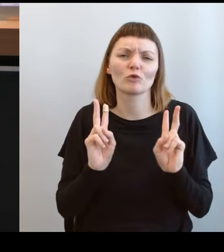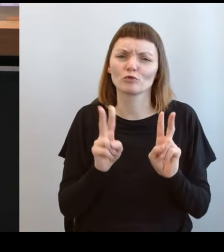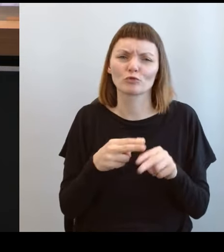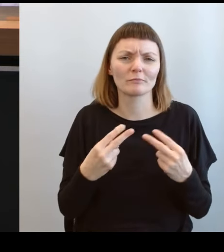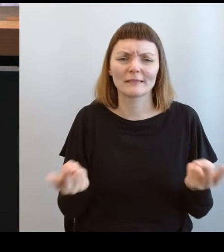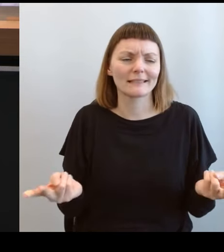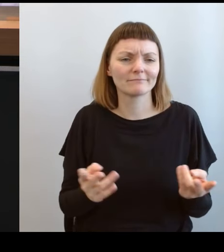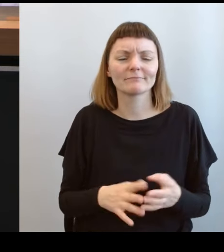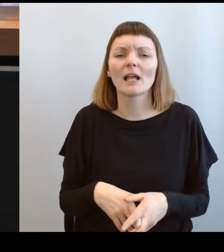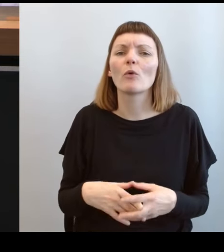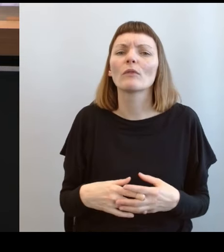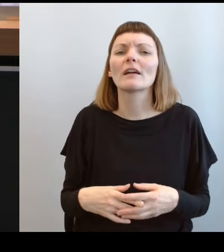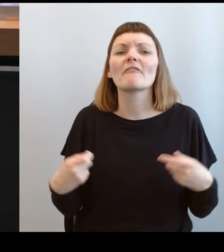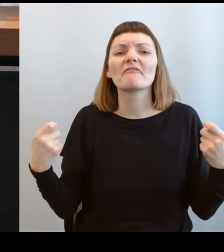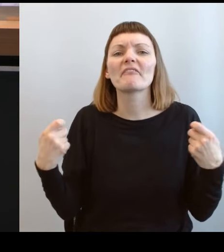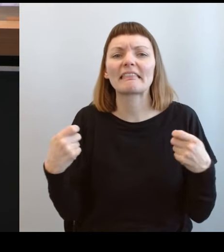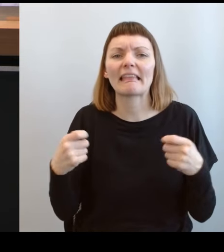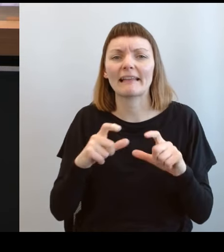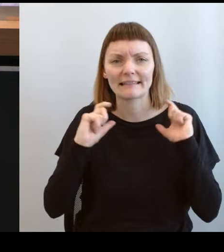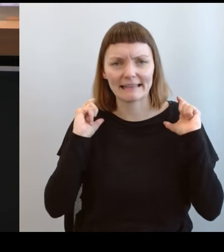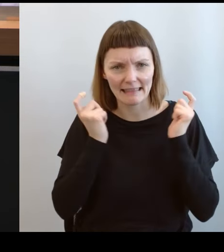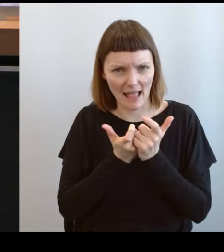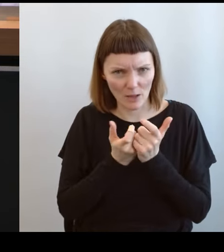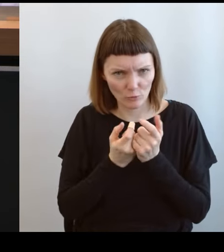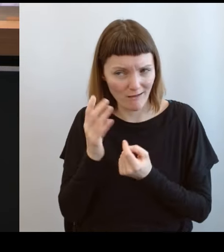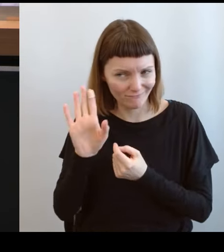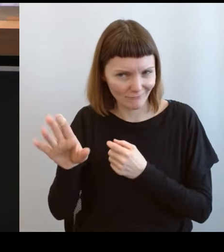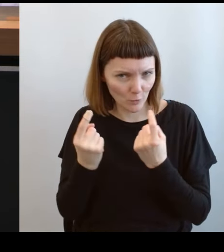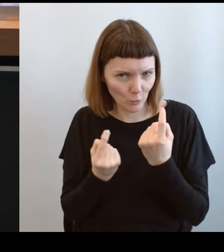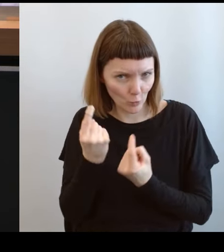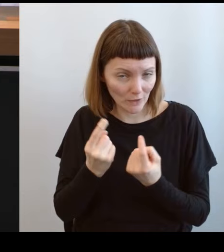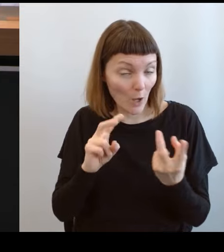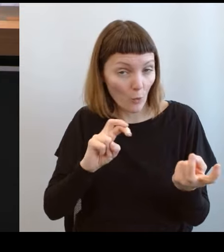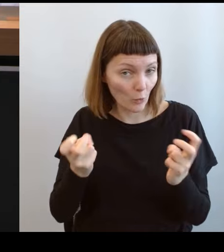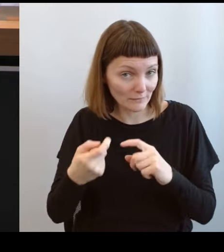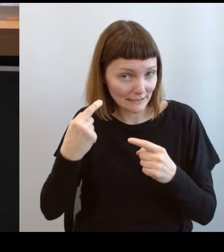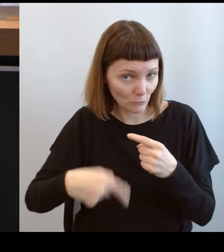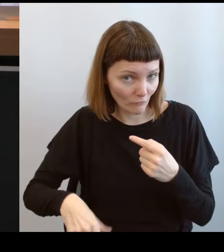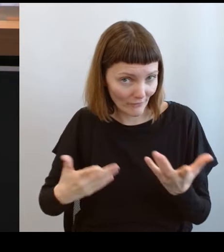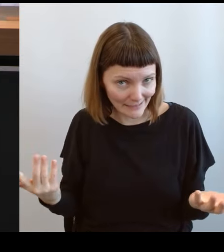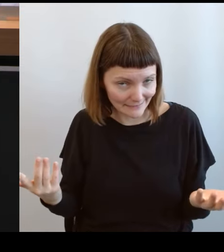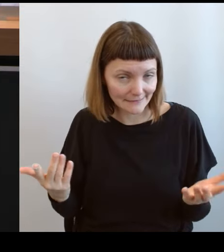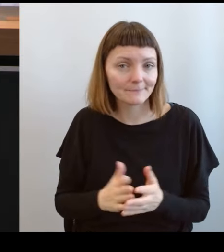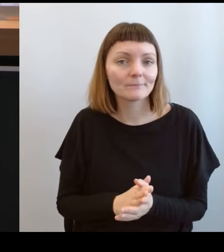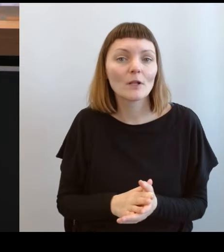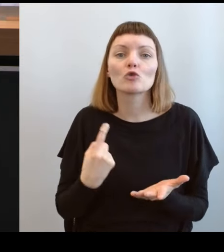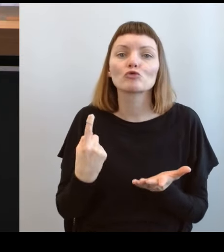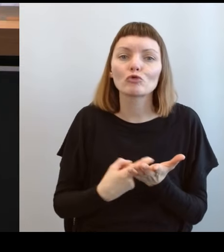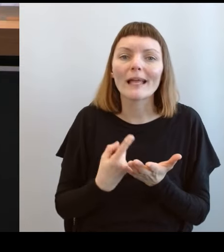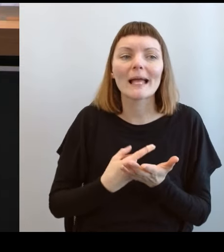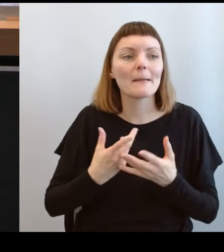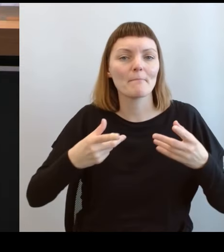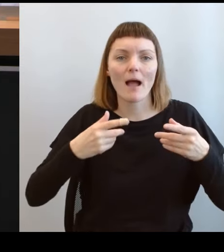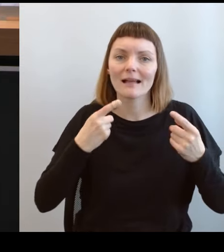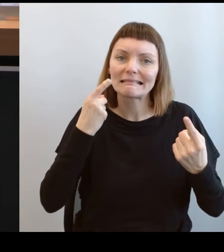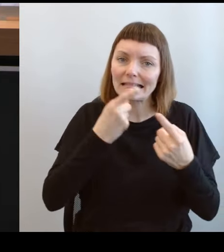worden sind. Eine Steuer dient immer der Deckung des allgemeinen Finanzbedarfs der die Steuer erhebenden Körperschaft.